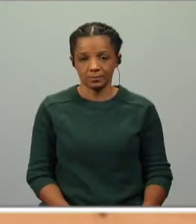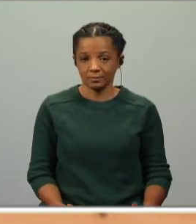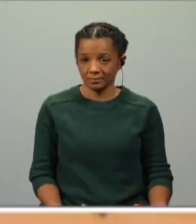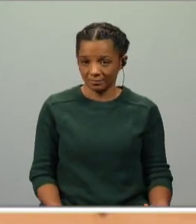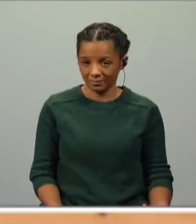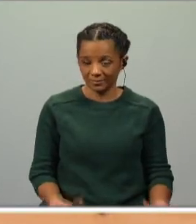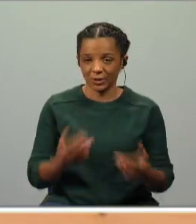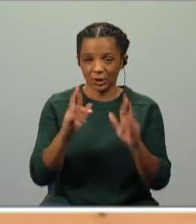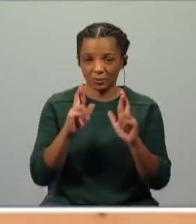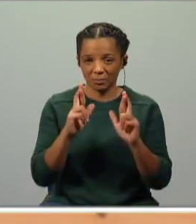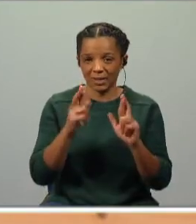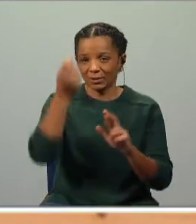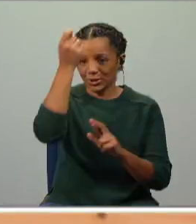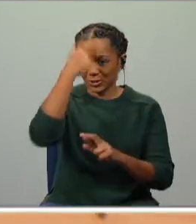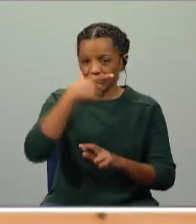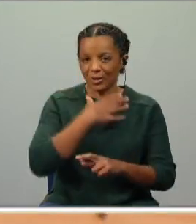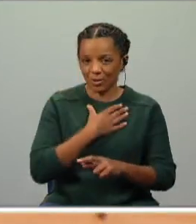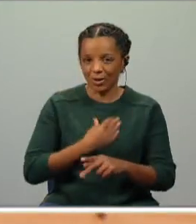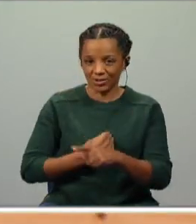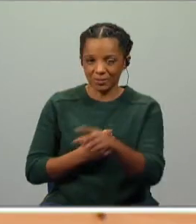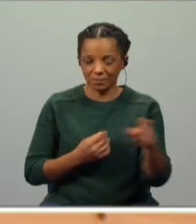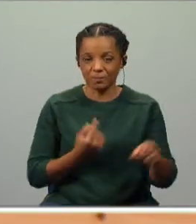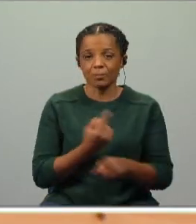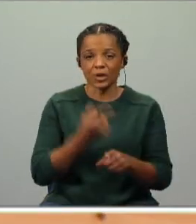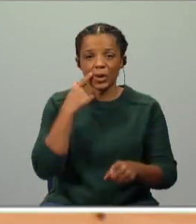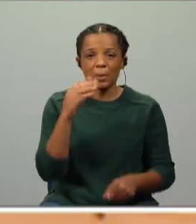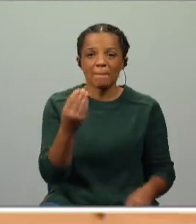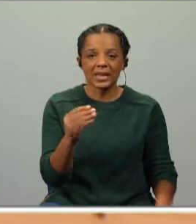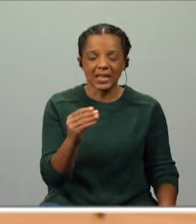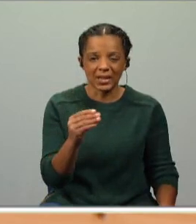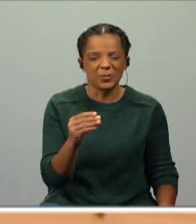espero que tenham gostado desta história porque este menino é realmente